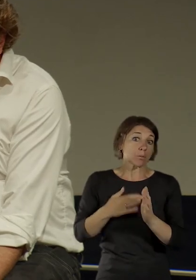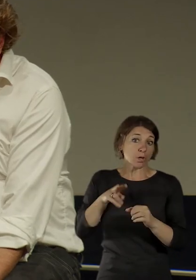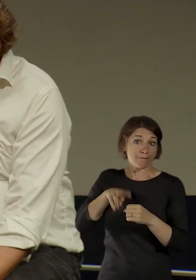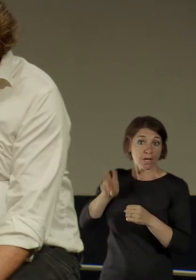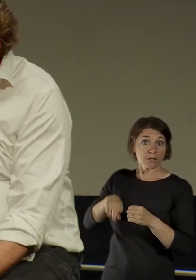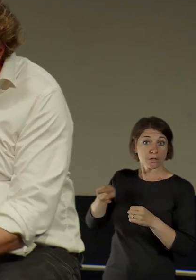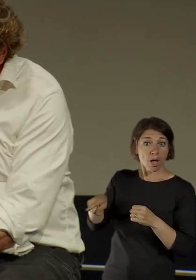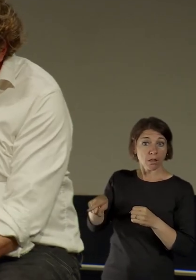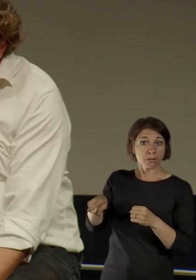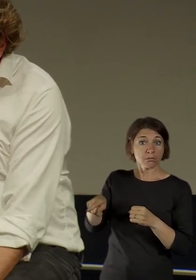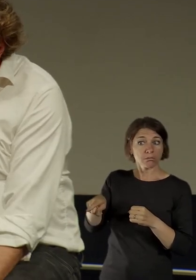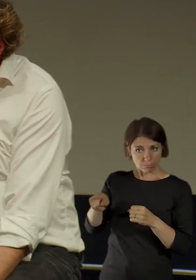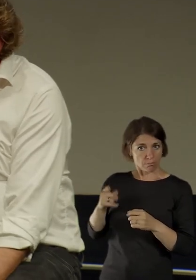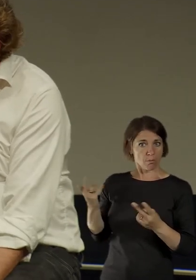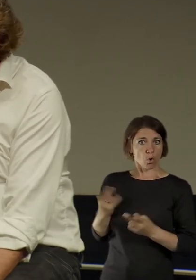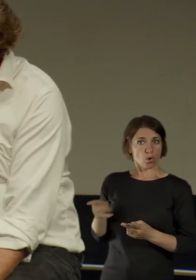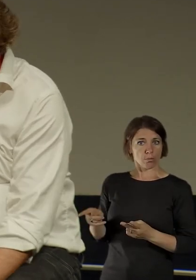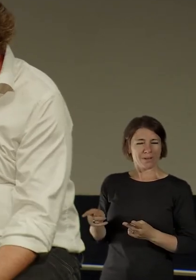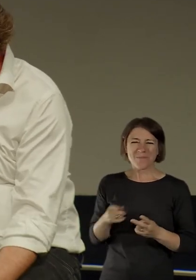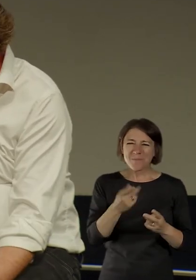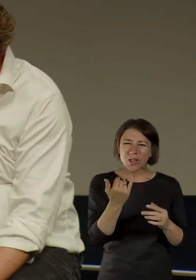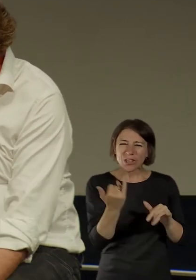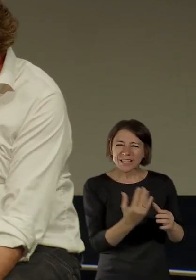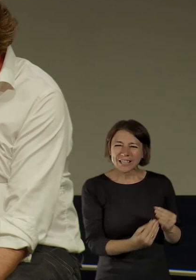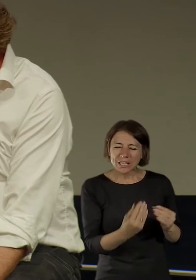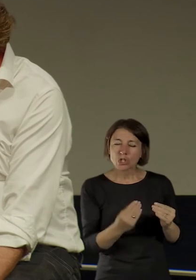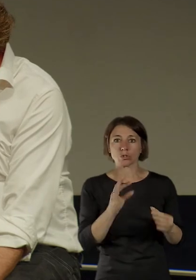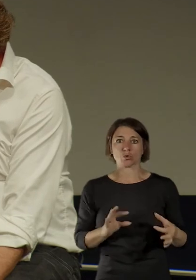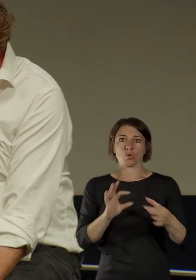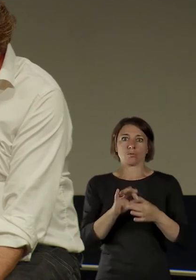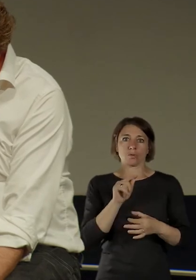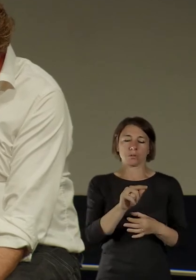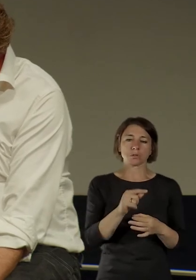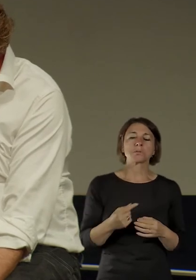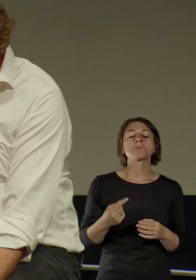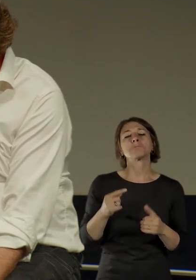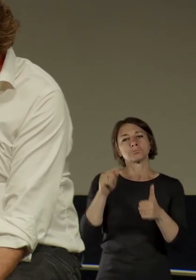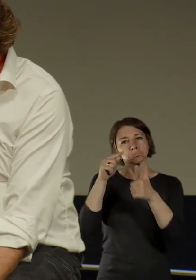A vychází to z toho, co říkal Jiří. Je tam zpravidla dopravní infrastruktura.